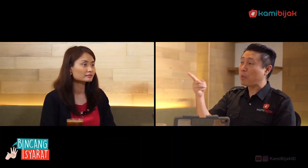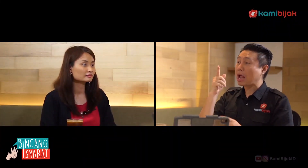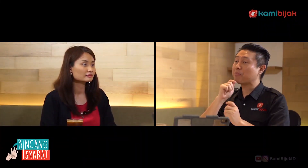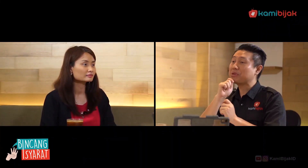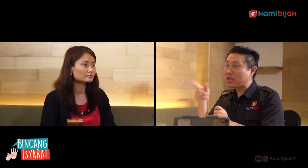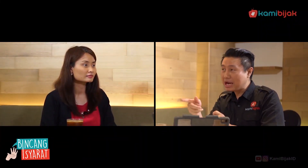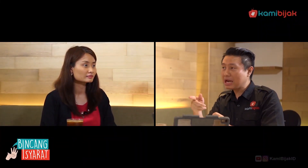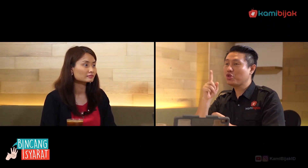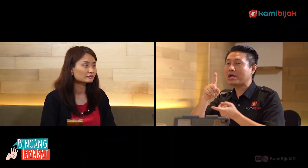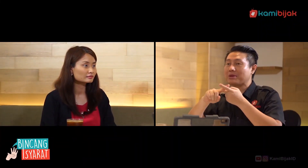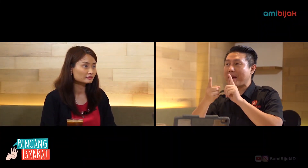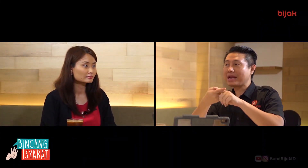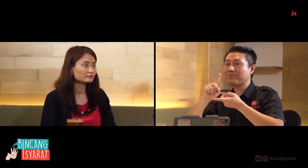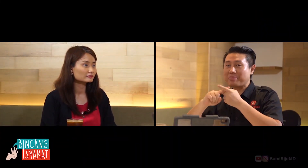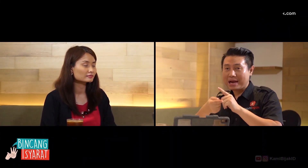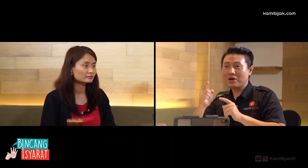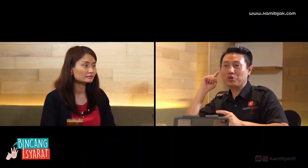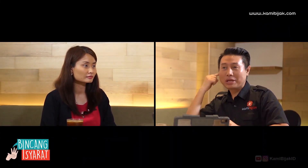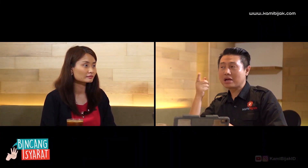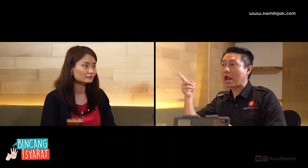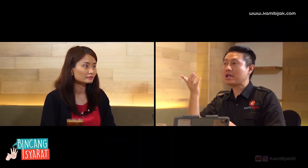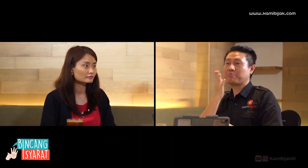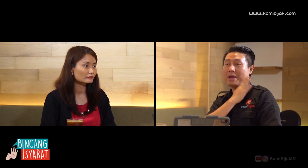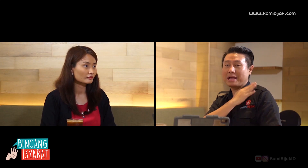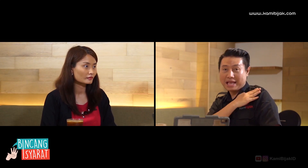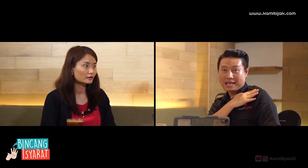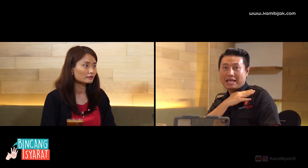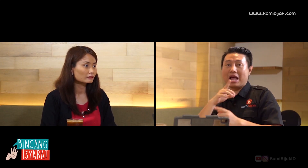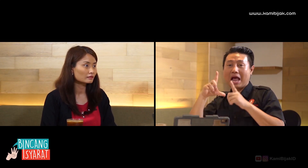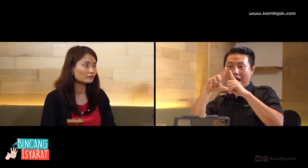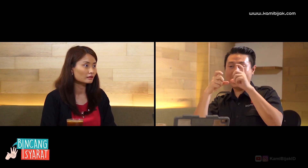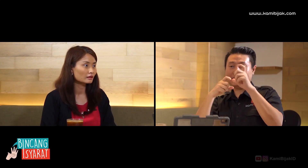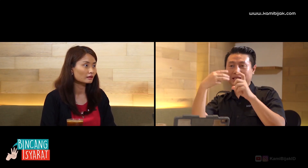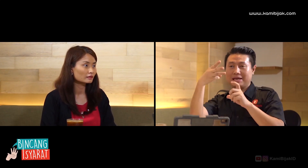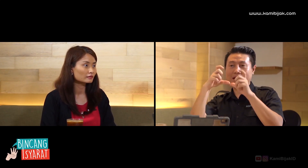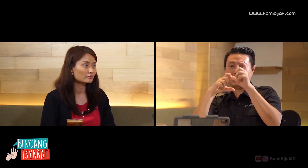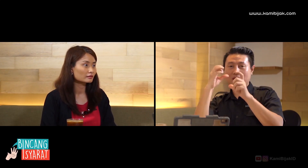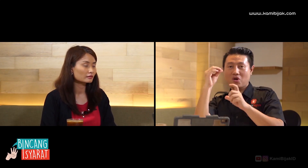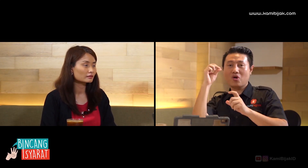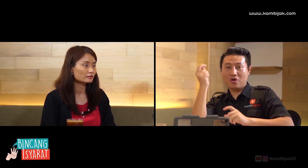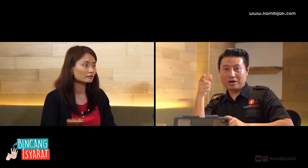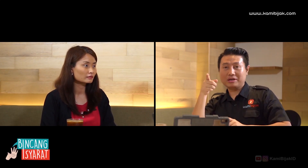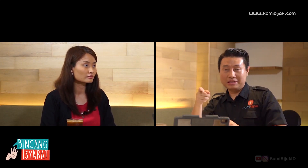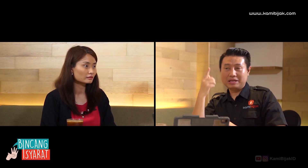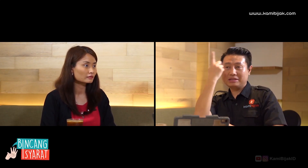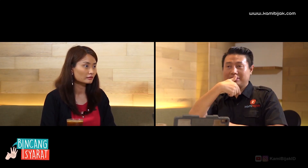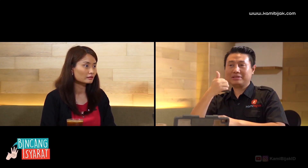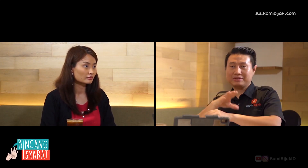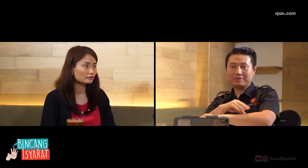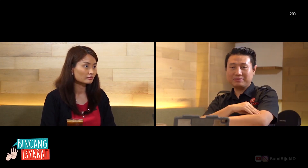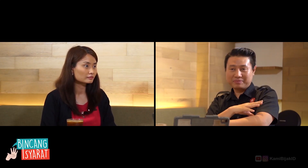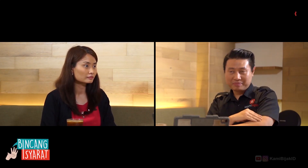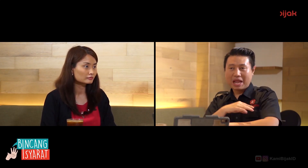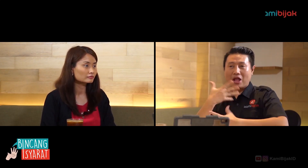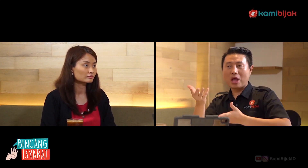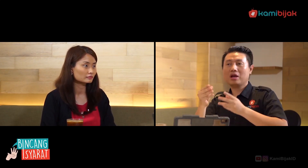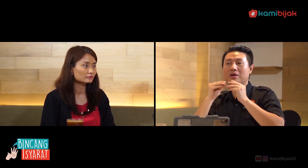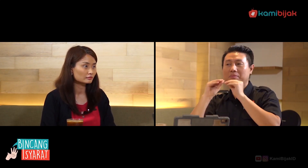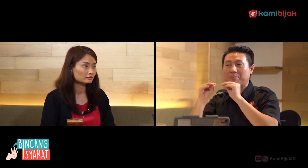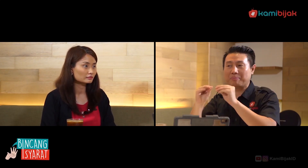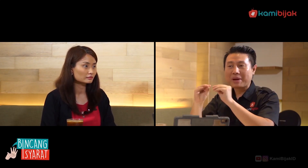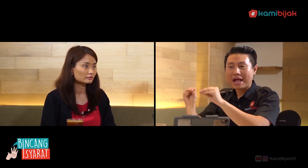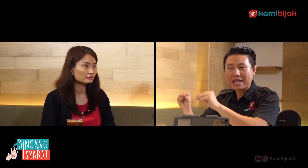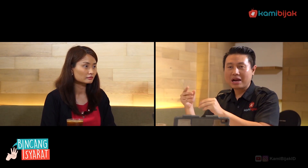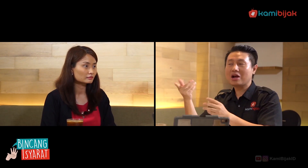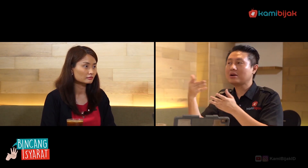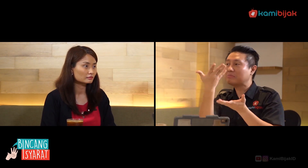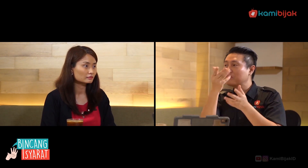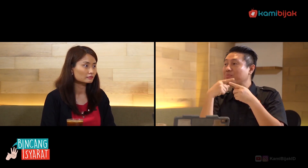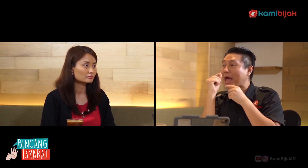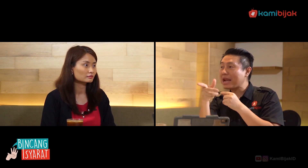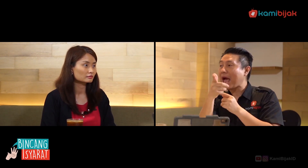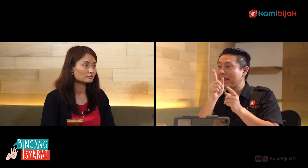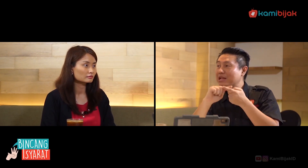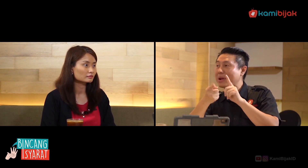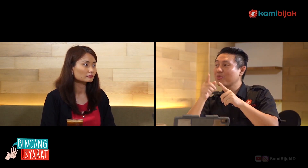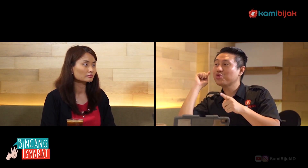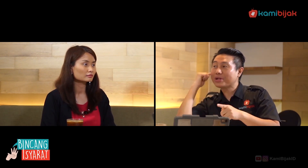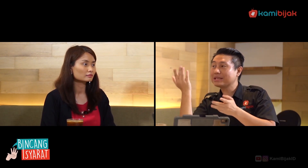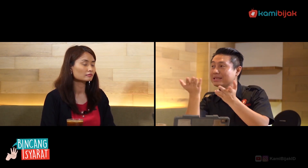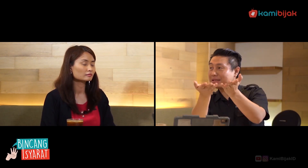Apa yang harapan Junita untuk teman disabilitas / Tuli bisa menjadi sebagai Asesor / Penguji dan motivator Tuli?